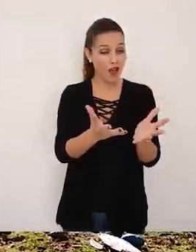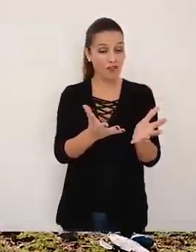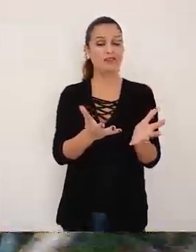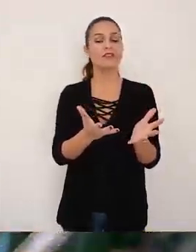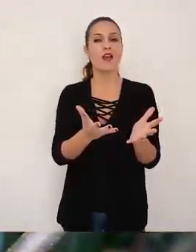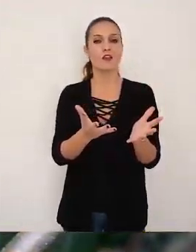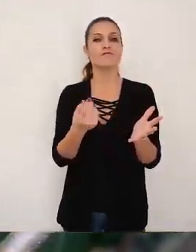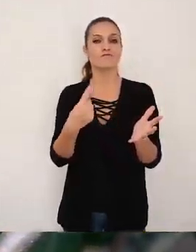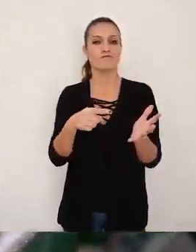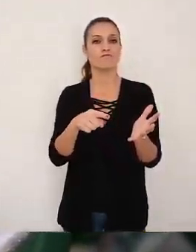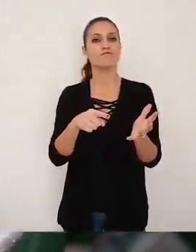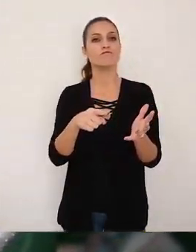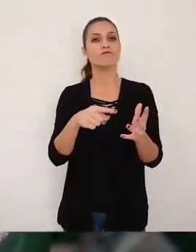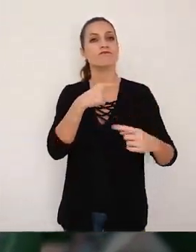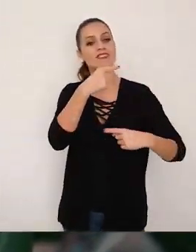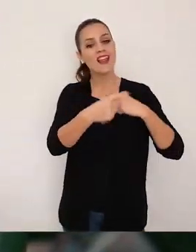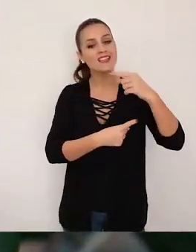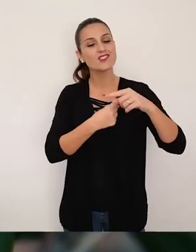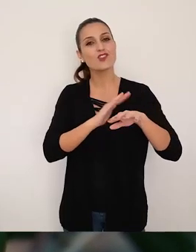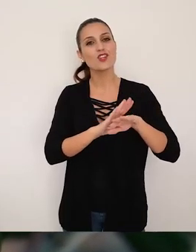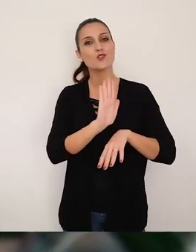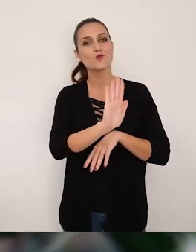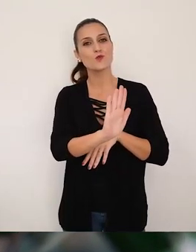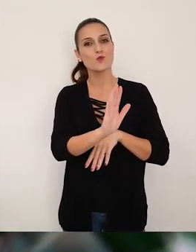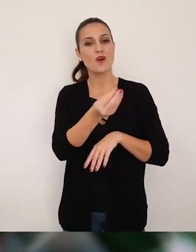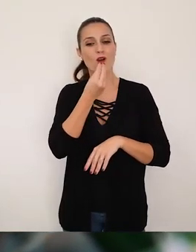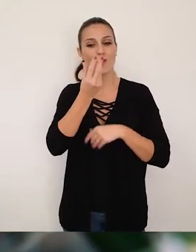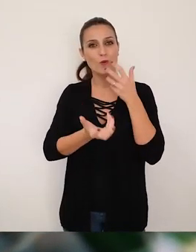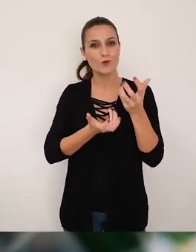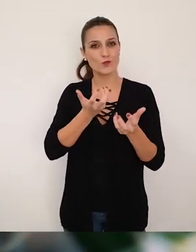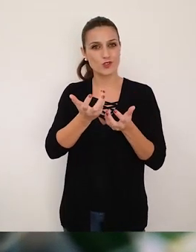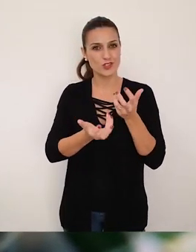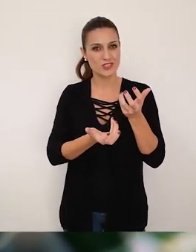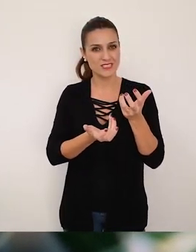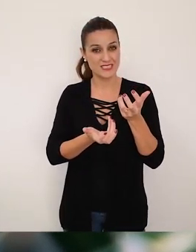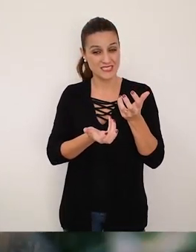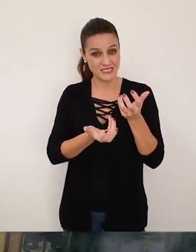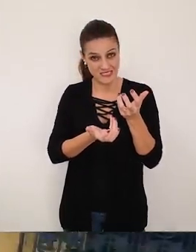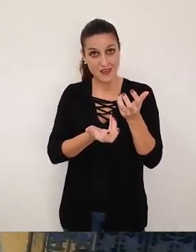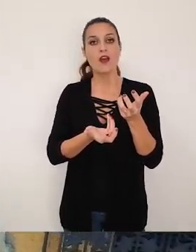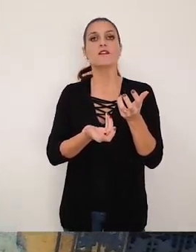riemerge nella tradizione culinaria giurdignanese, che con passione e ricercatezza rivive nelle